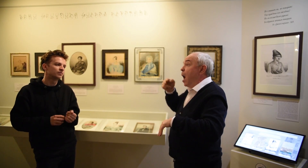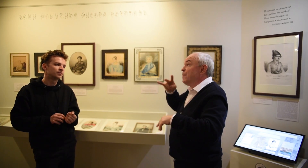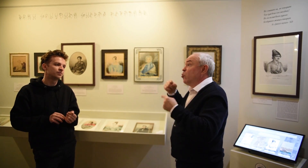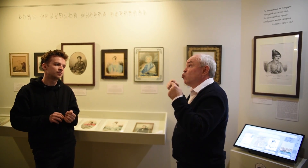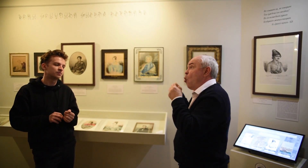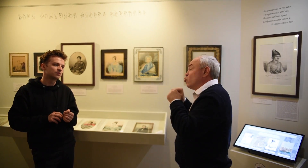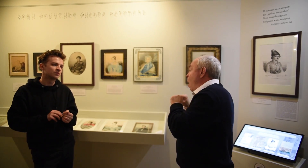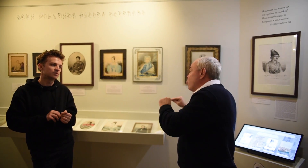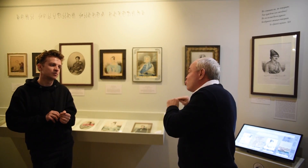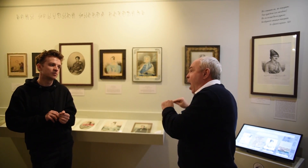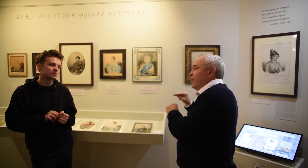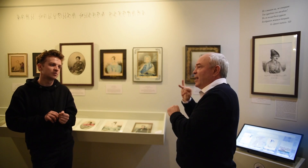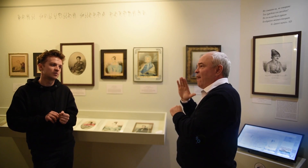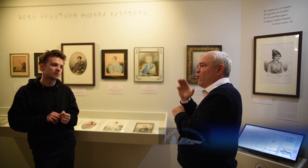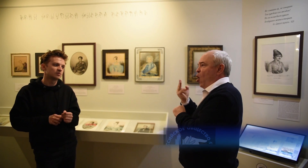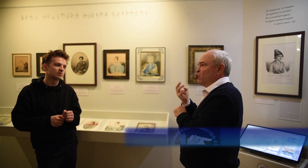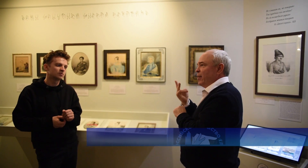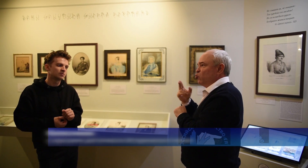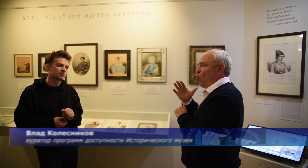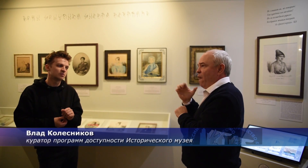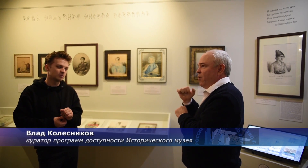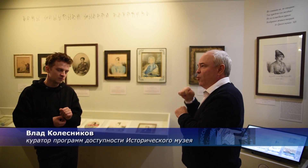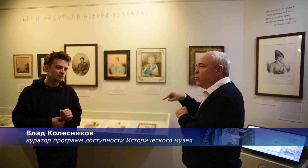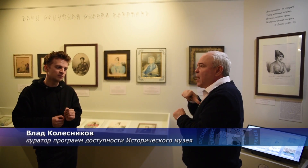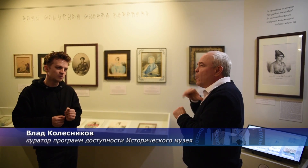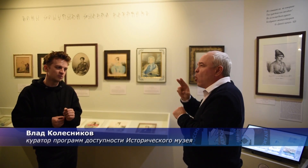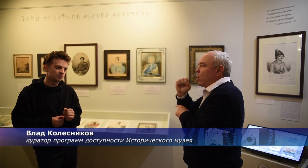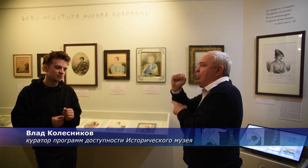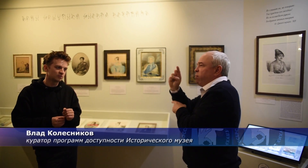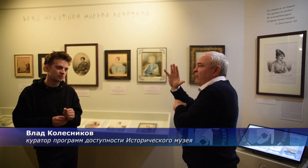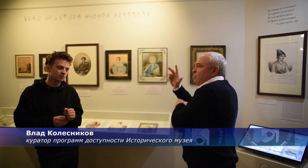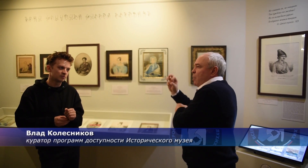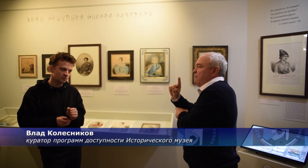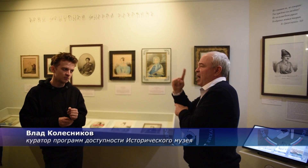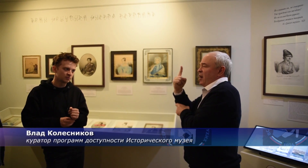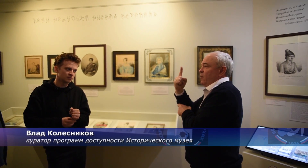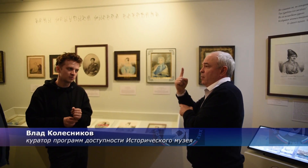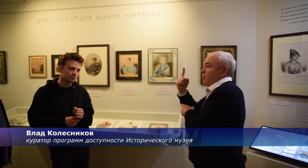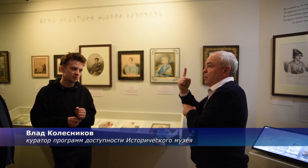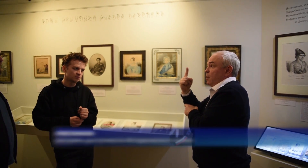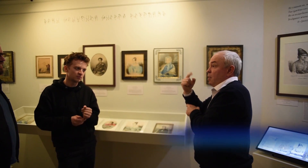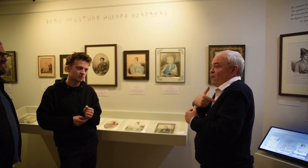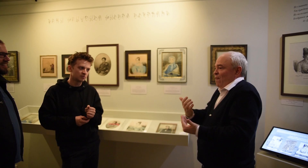Гампельн, точно известно, обучал Николая Ивашенцова, который нарисовал первый дактильный алфавит.